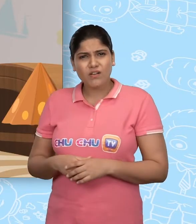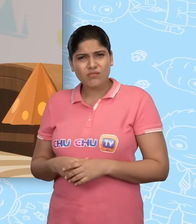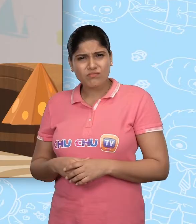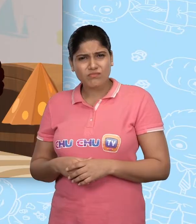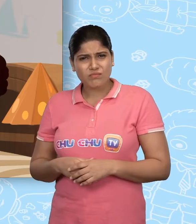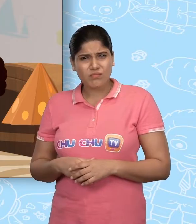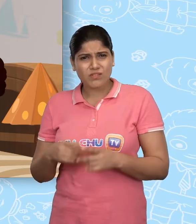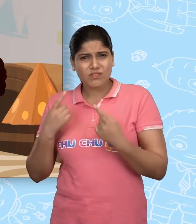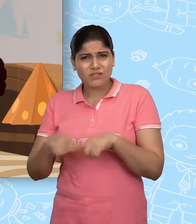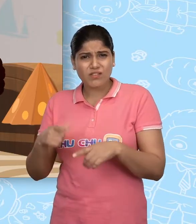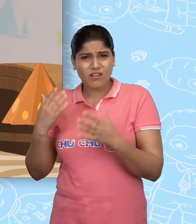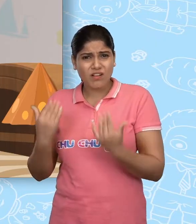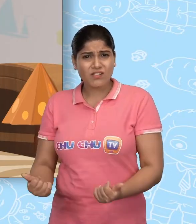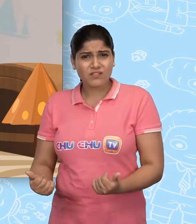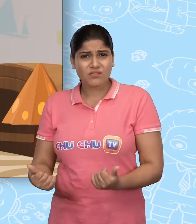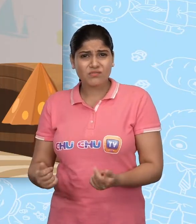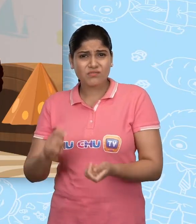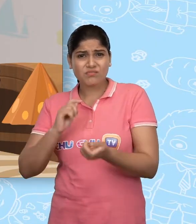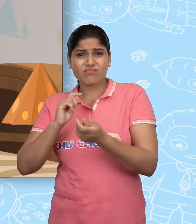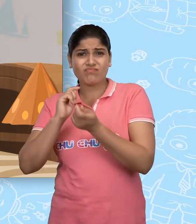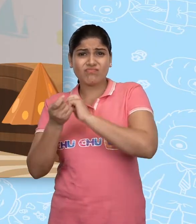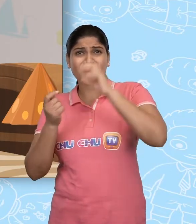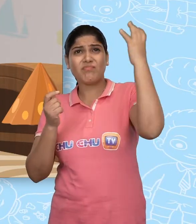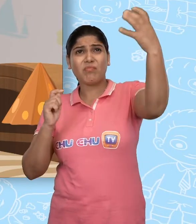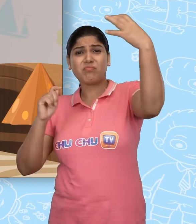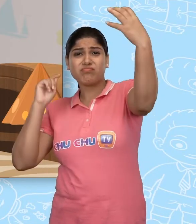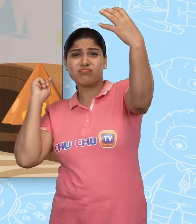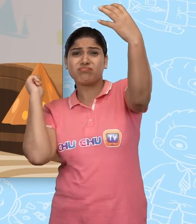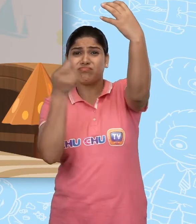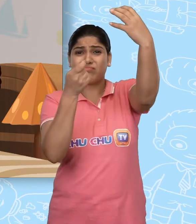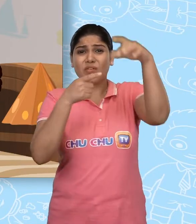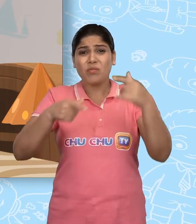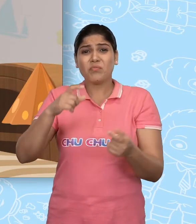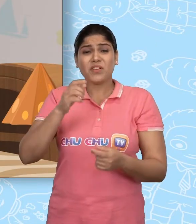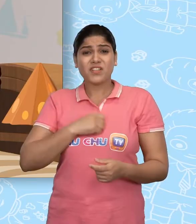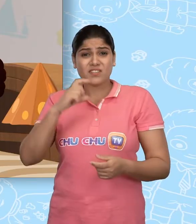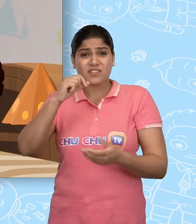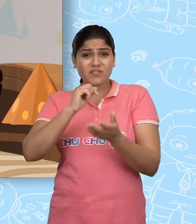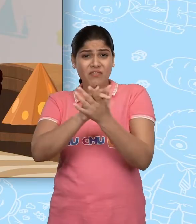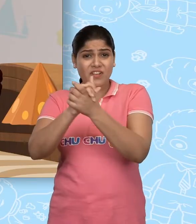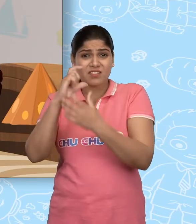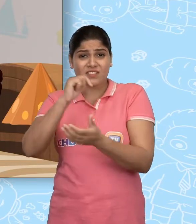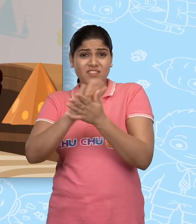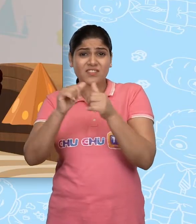पर आज तो मेरा tennis match है और मेरे दोस्त ChaCha का जन्मदिन भी है